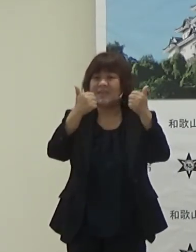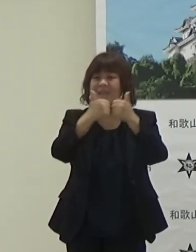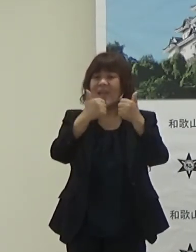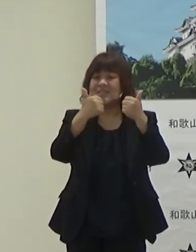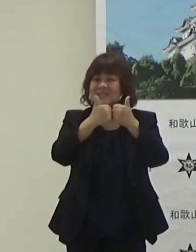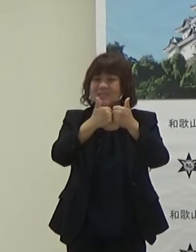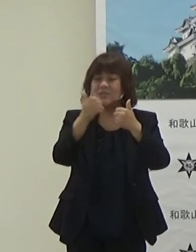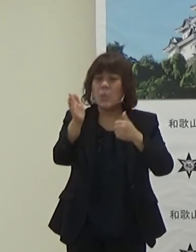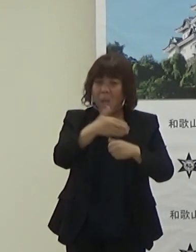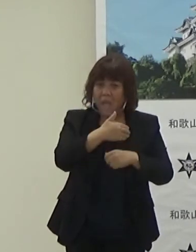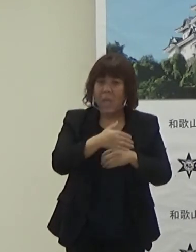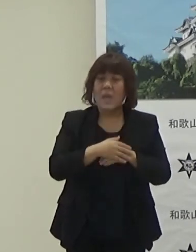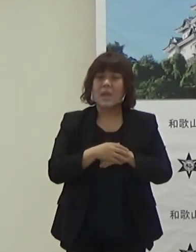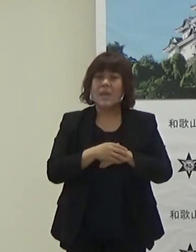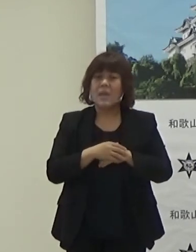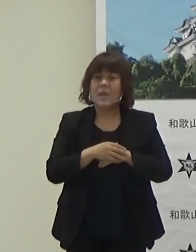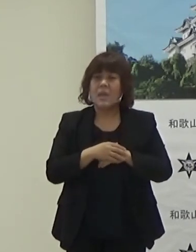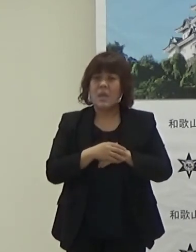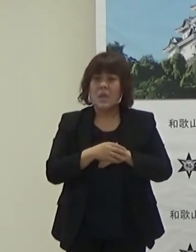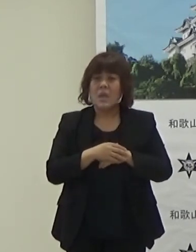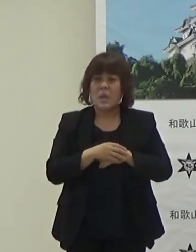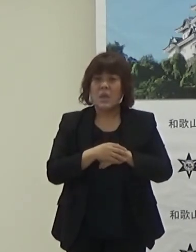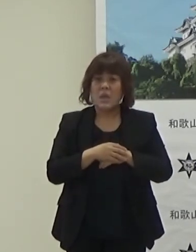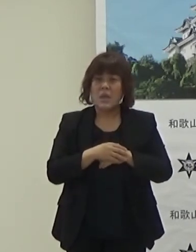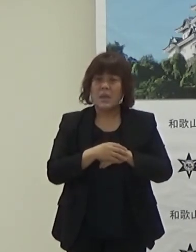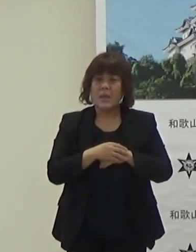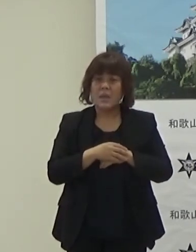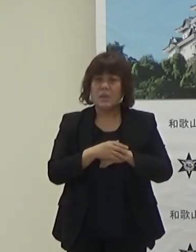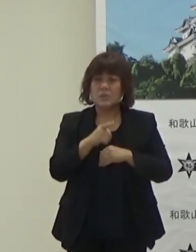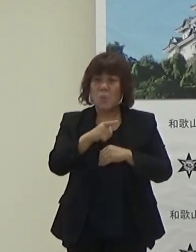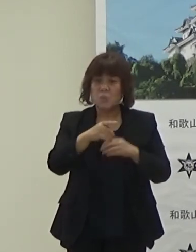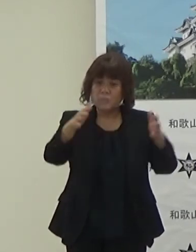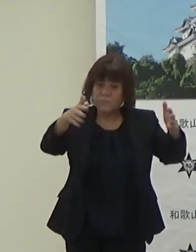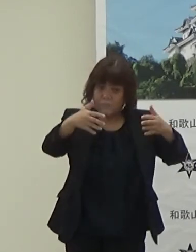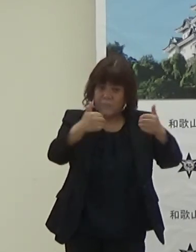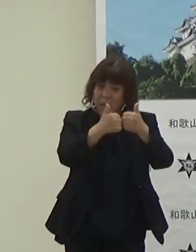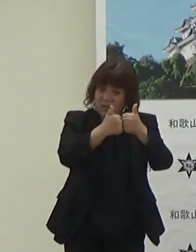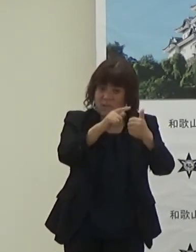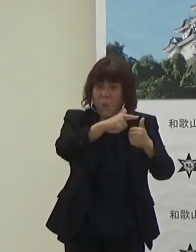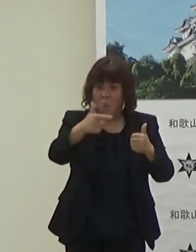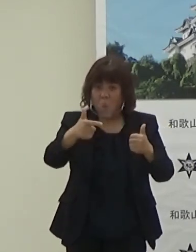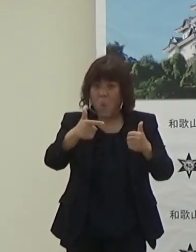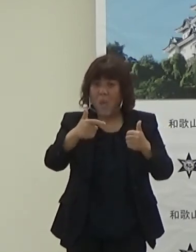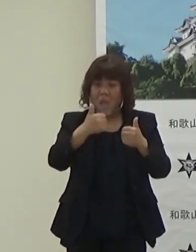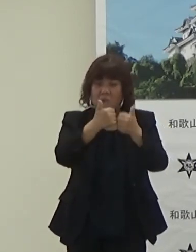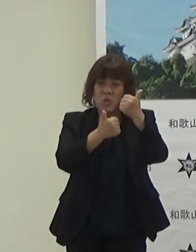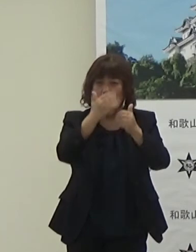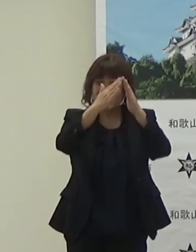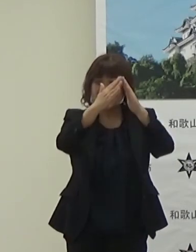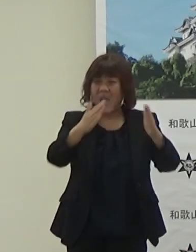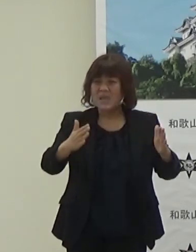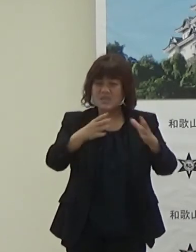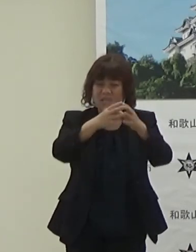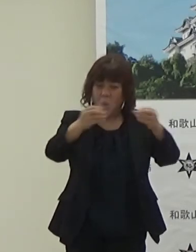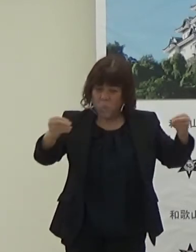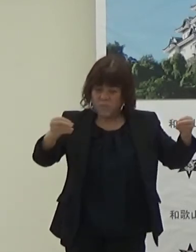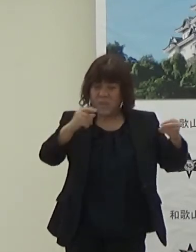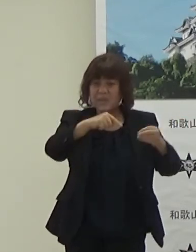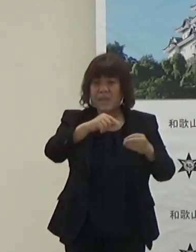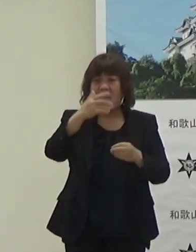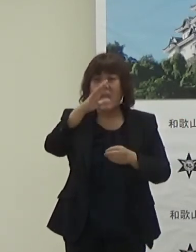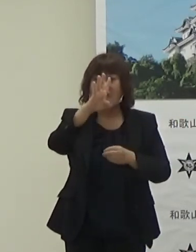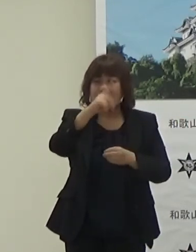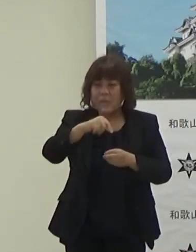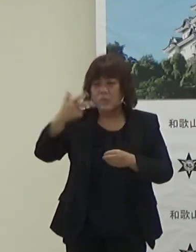コンベンションの誘致であるとかそういったところは全国的な協議会と県市が一緒になって